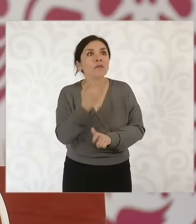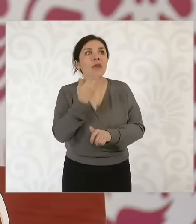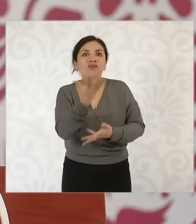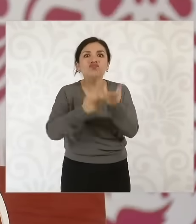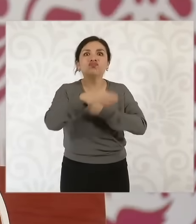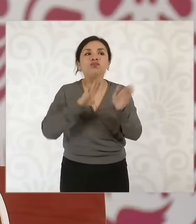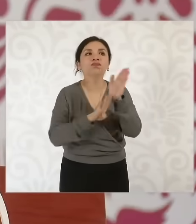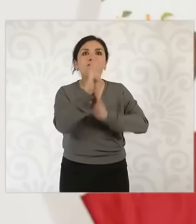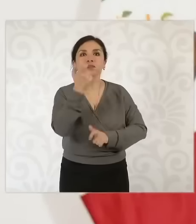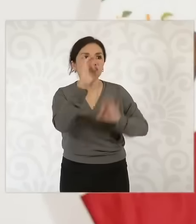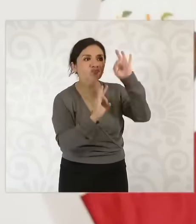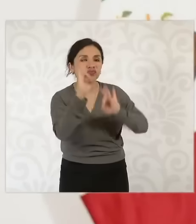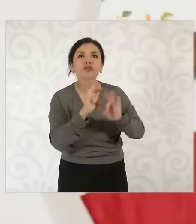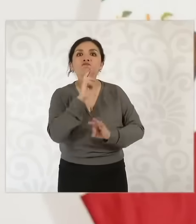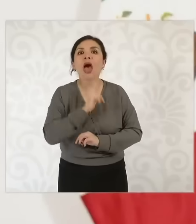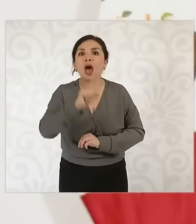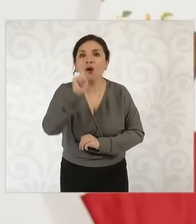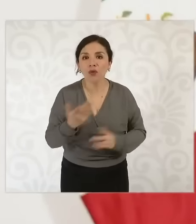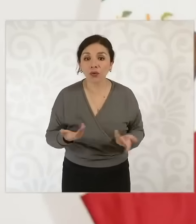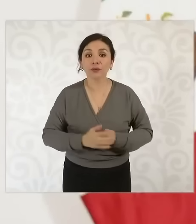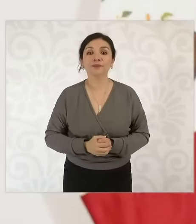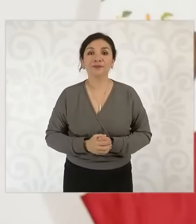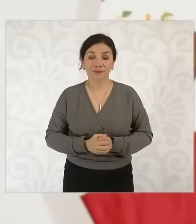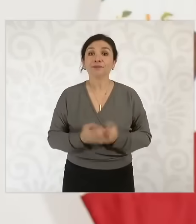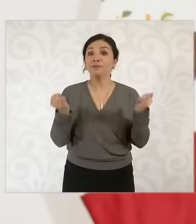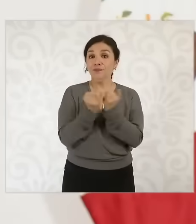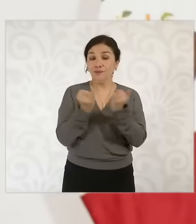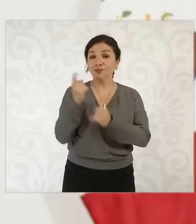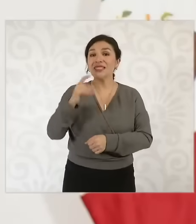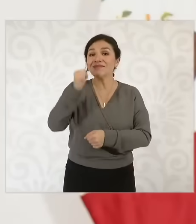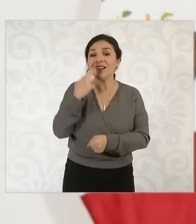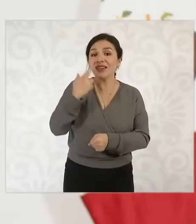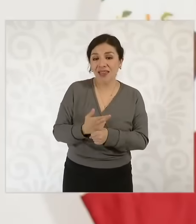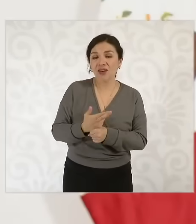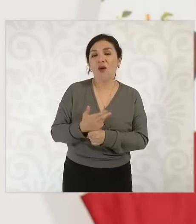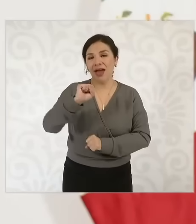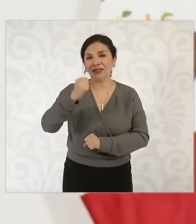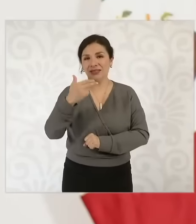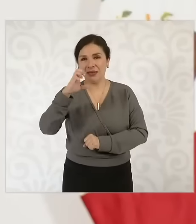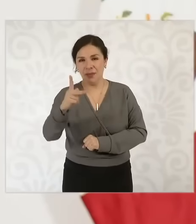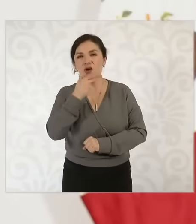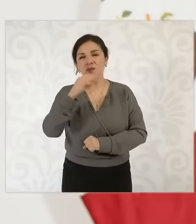tenido financieros. Eh, como ya dijo también el secretario de Hacienda, Edgar Amador, estamos